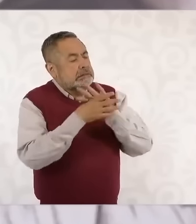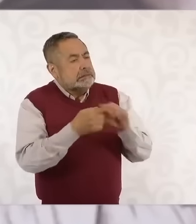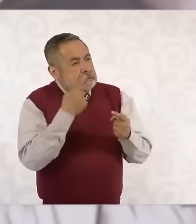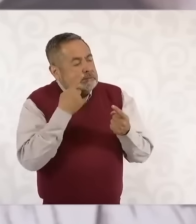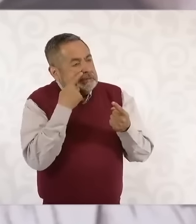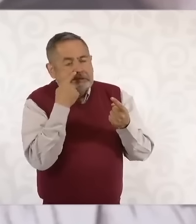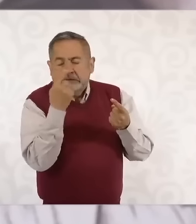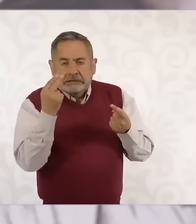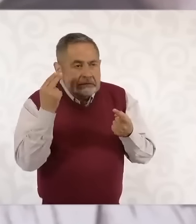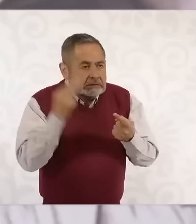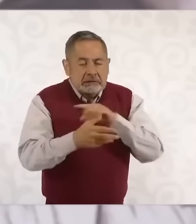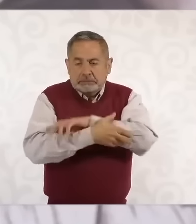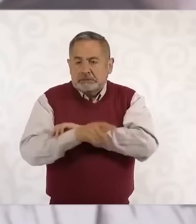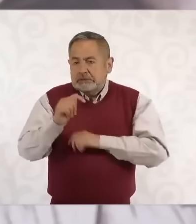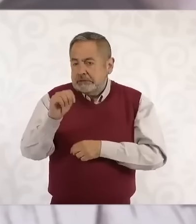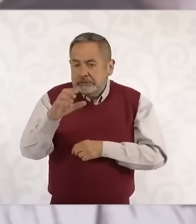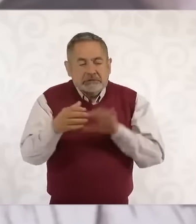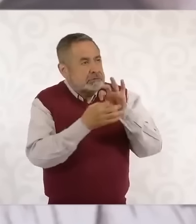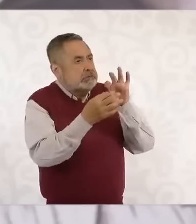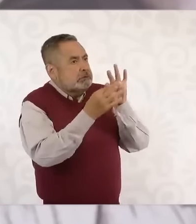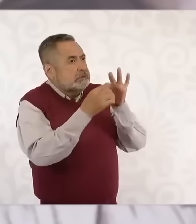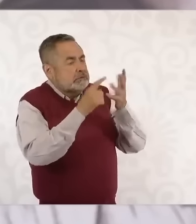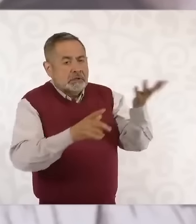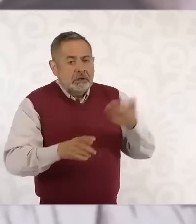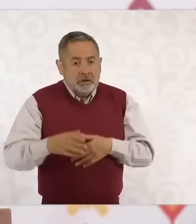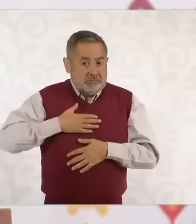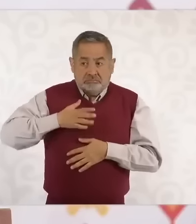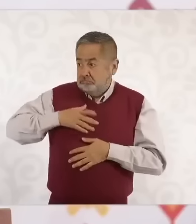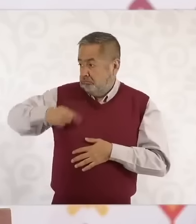muy cerca de las empresas que están establecidas en México, porque son empresas que tienen miles